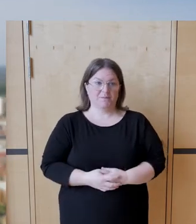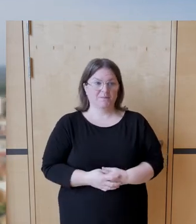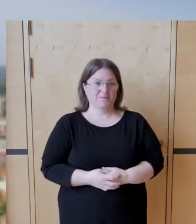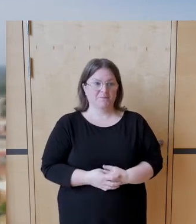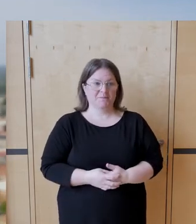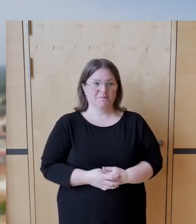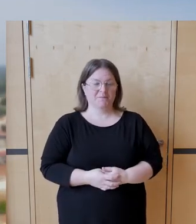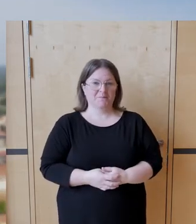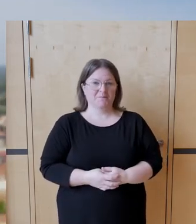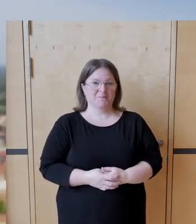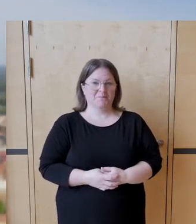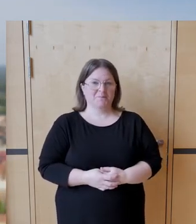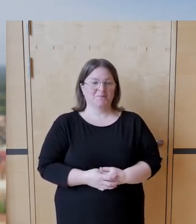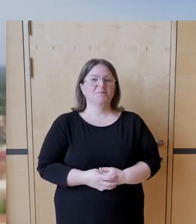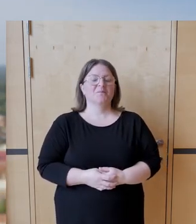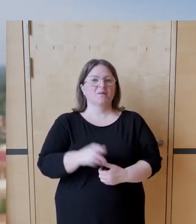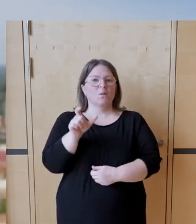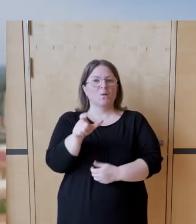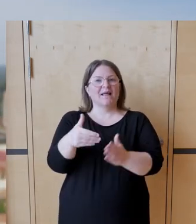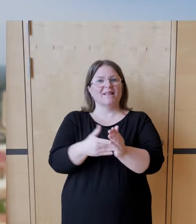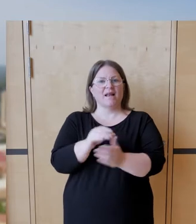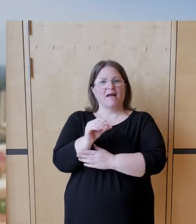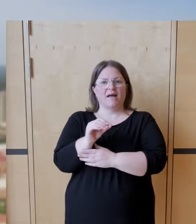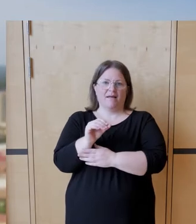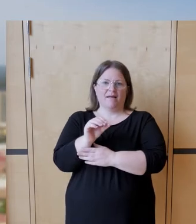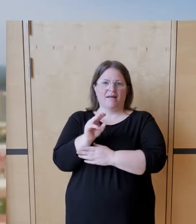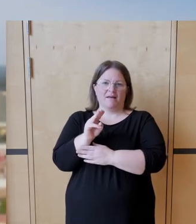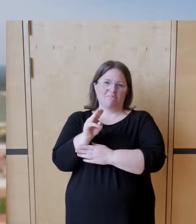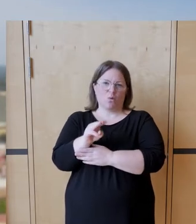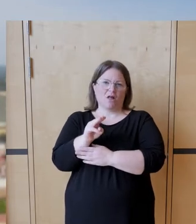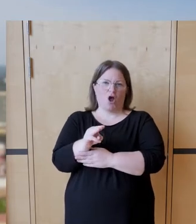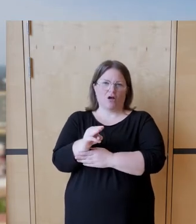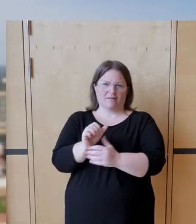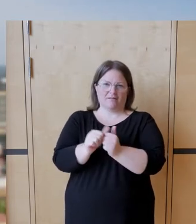Jag lämnar ordet till Andreas löwenhöök Moderaternas gruppledare därefter åker Andersson Varsågod